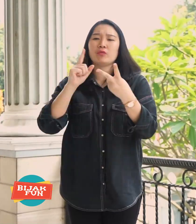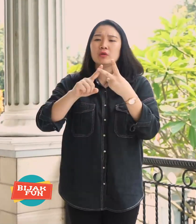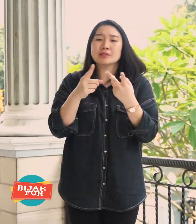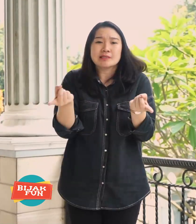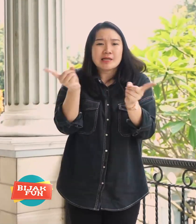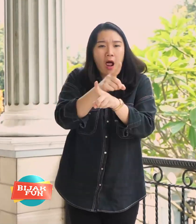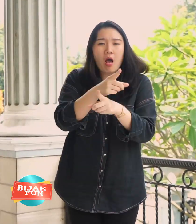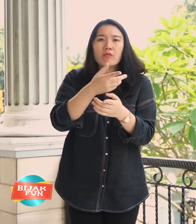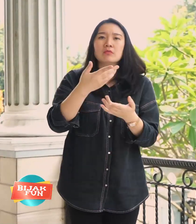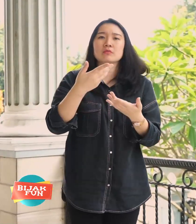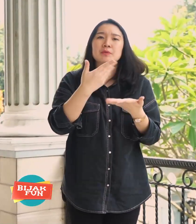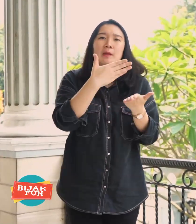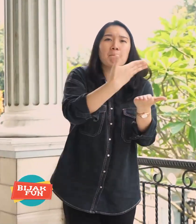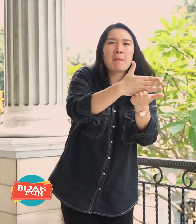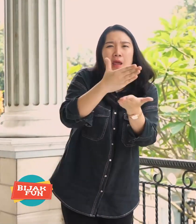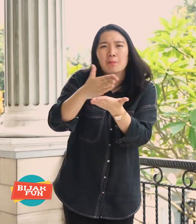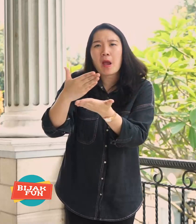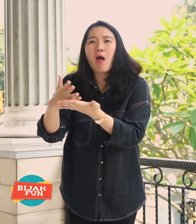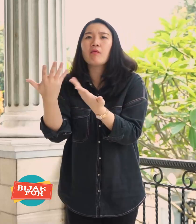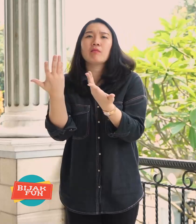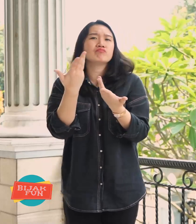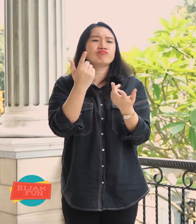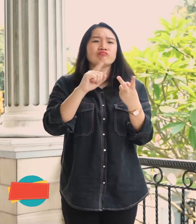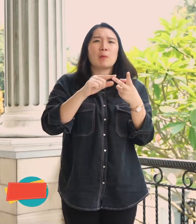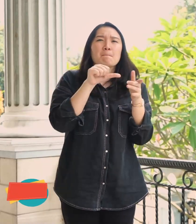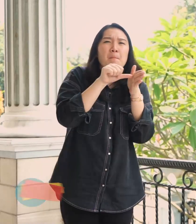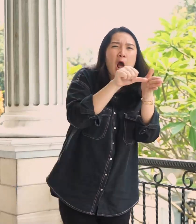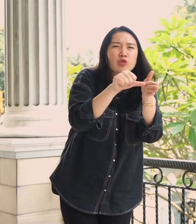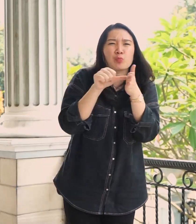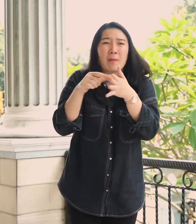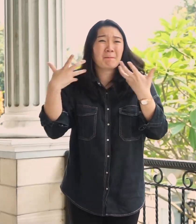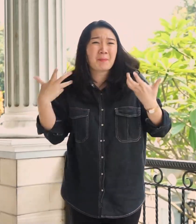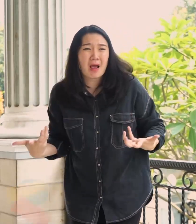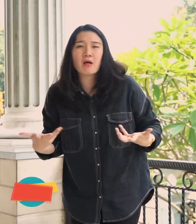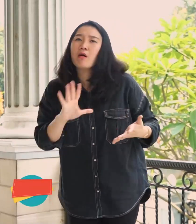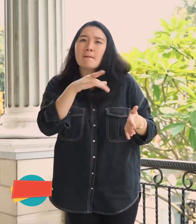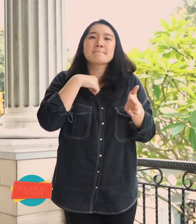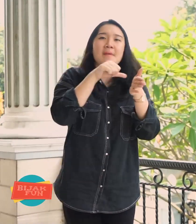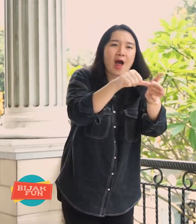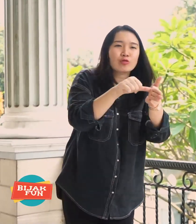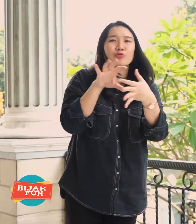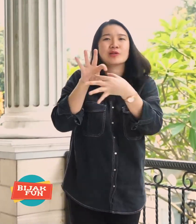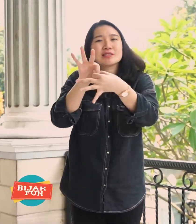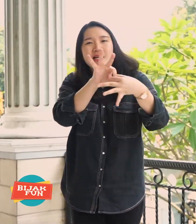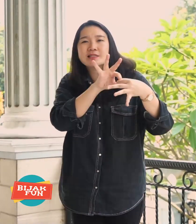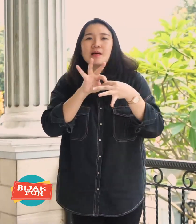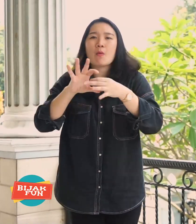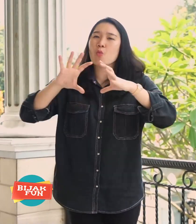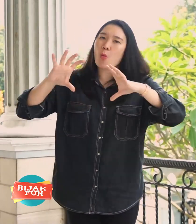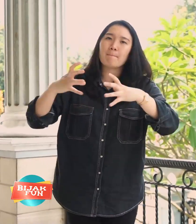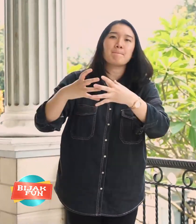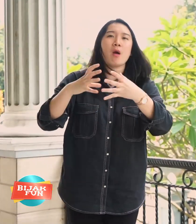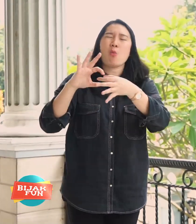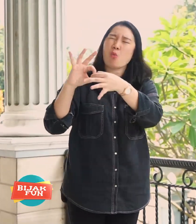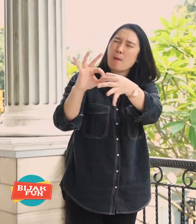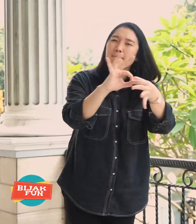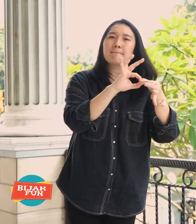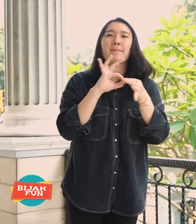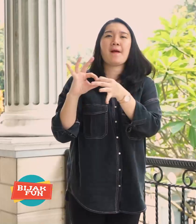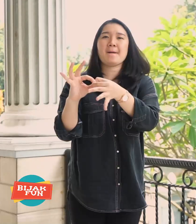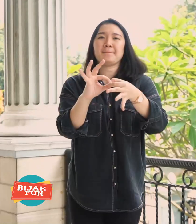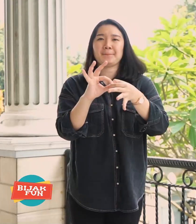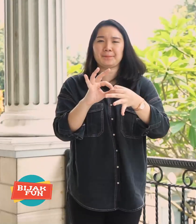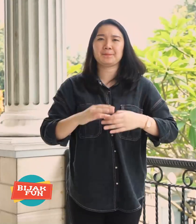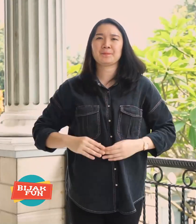saling berbagi, saling bantu menanggung beban dan kerja sama secara kompak.